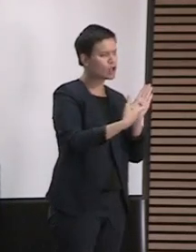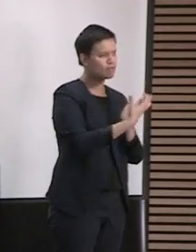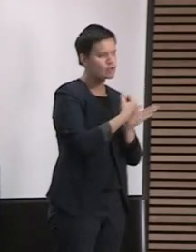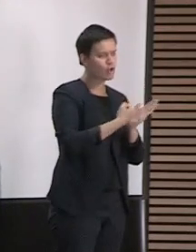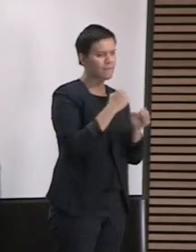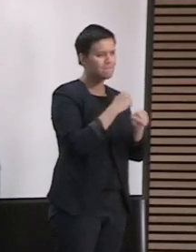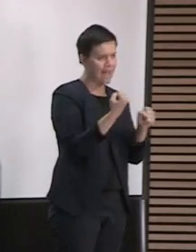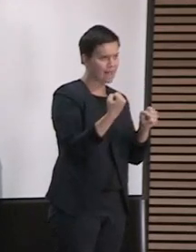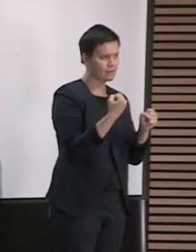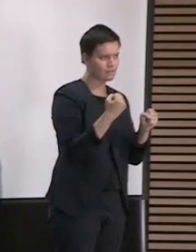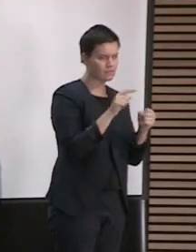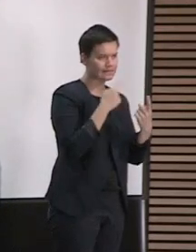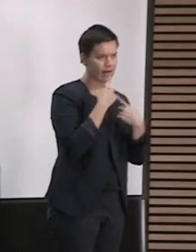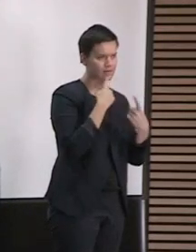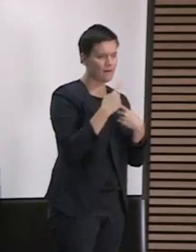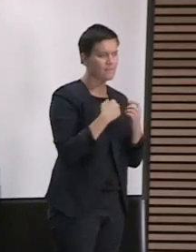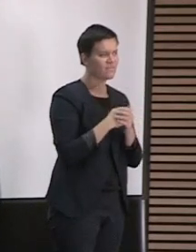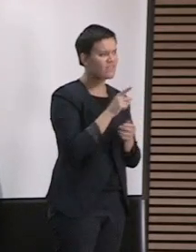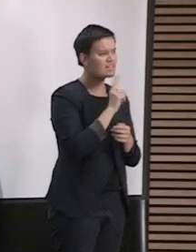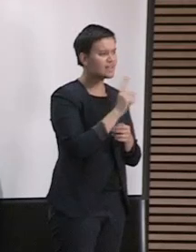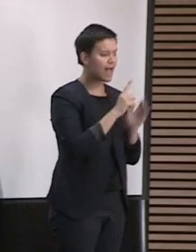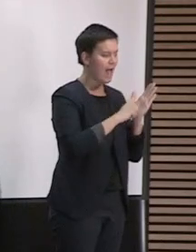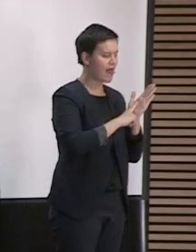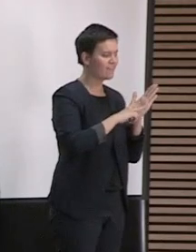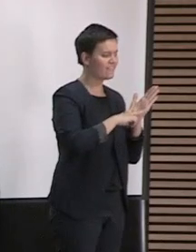haere ki nga korero mo tenei ra na te mea he tino nui ratou aronganui arorangi.